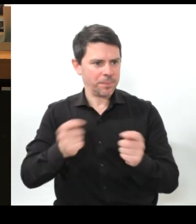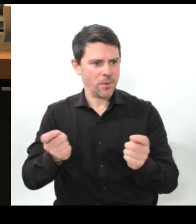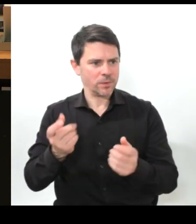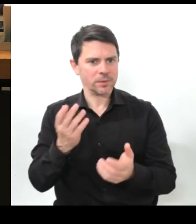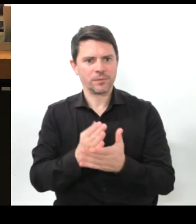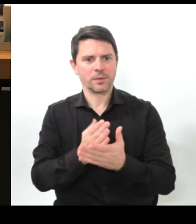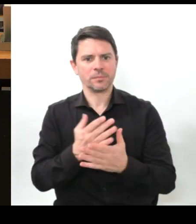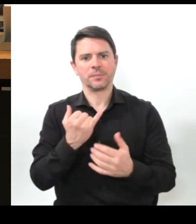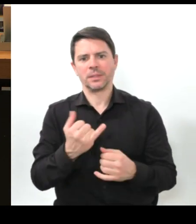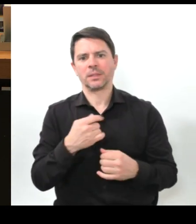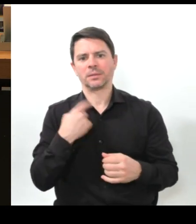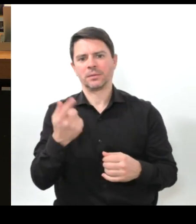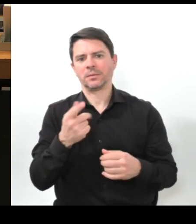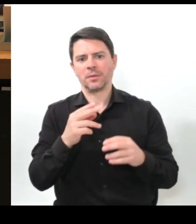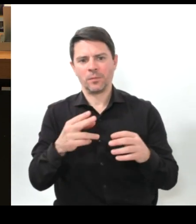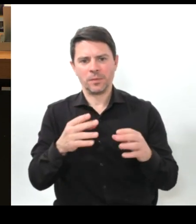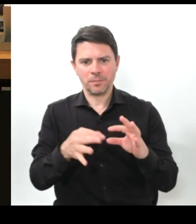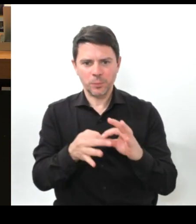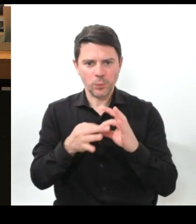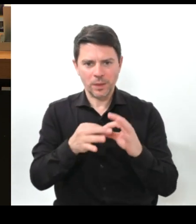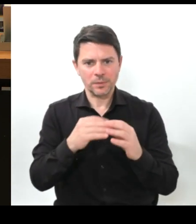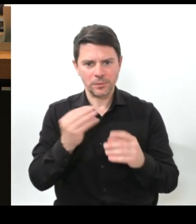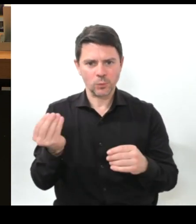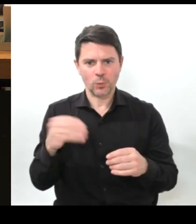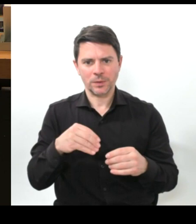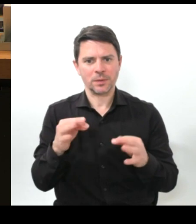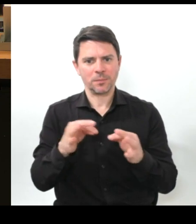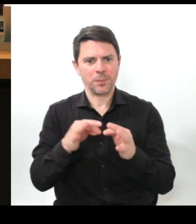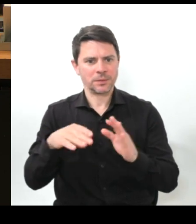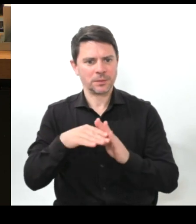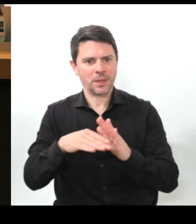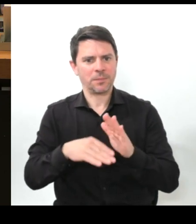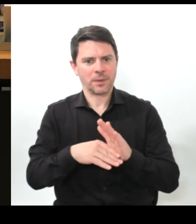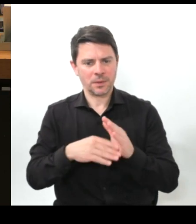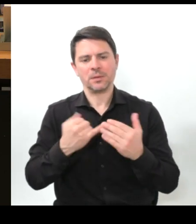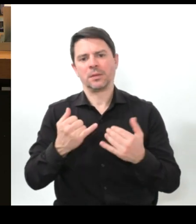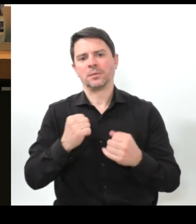nicht saniert werden und durch den Krieg Der seit einem Jahr in Europa tobt,